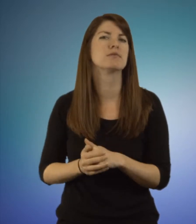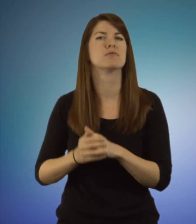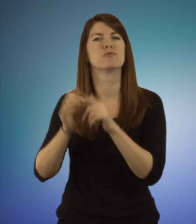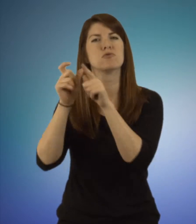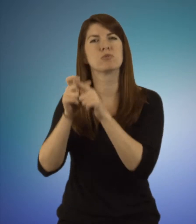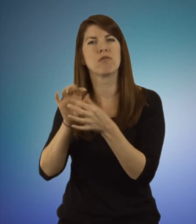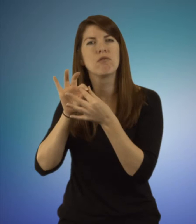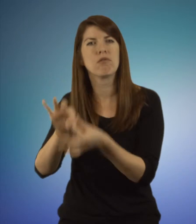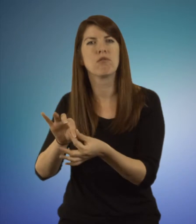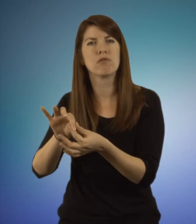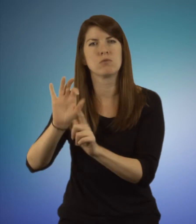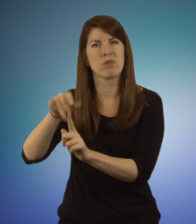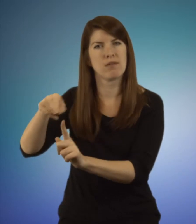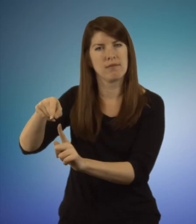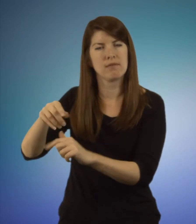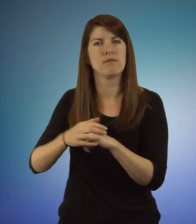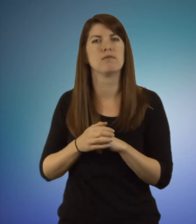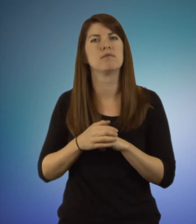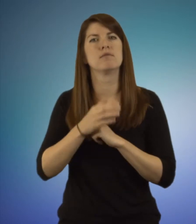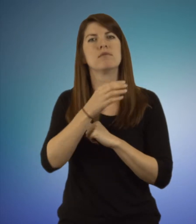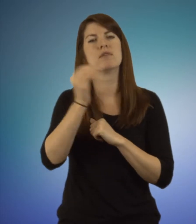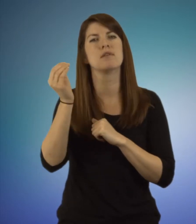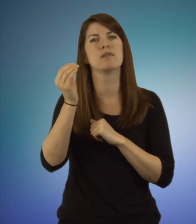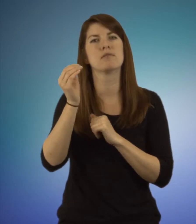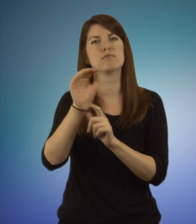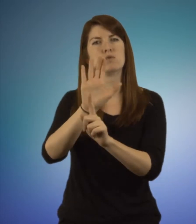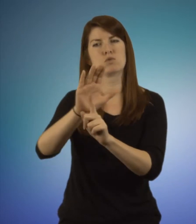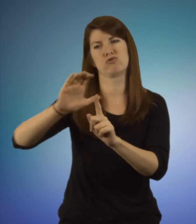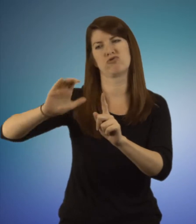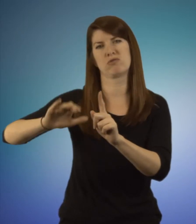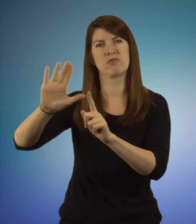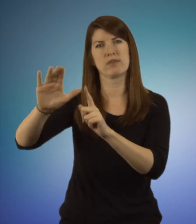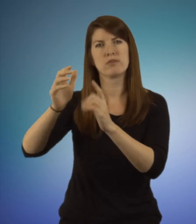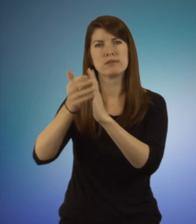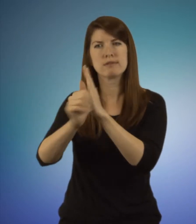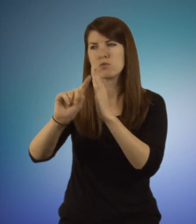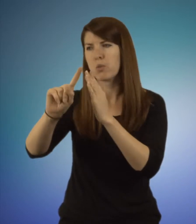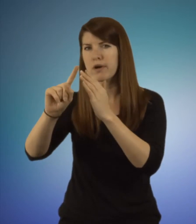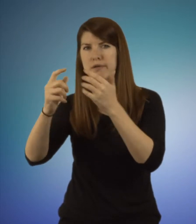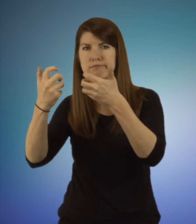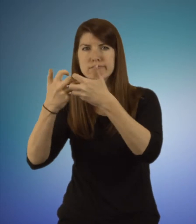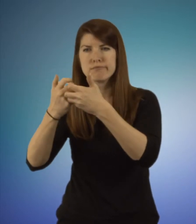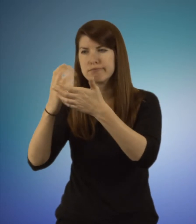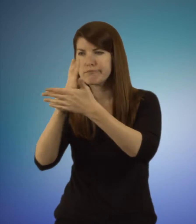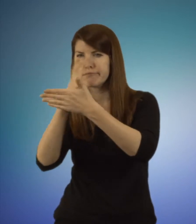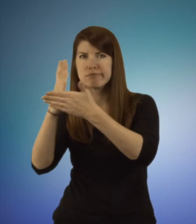estar a la altura de las pruebas de normas referenciadas o de las pruebas estandarizadas.